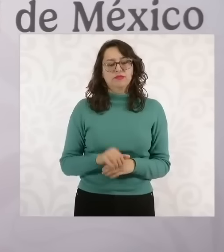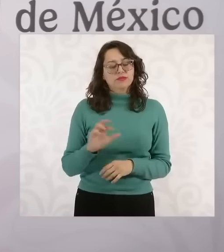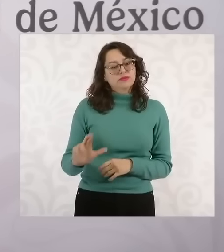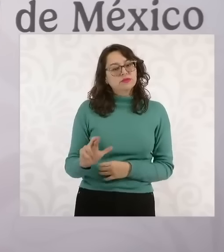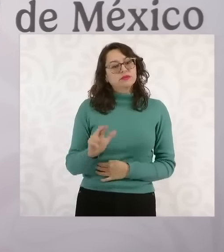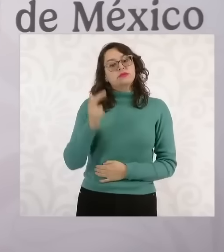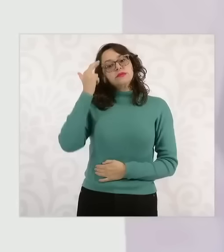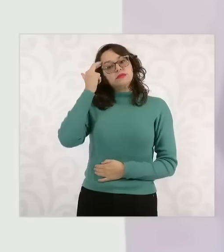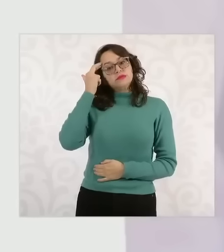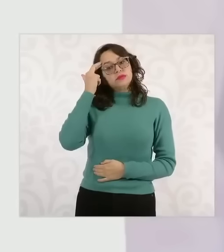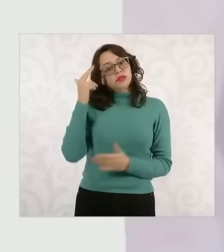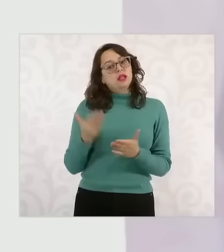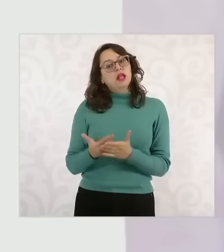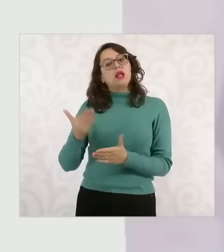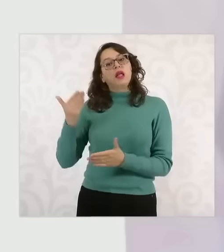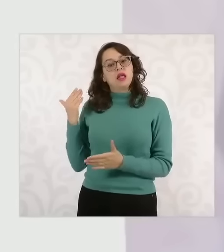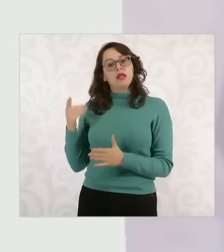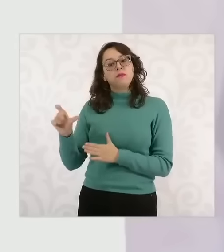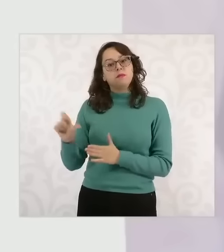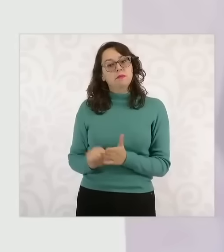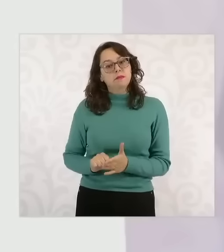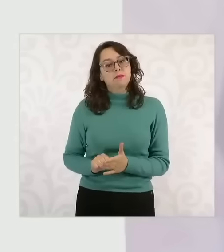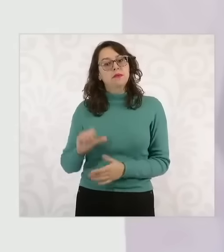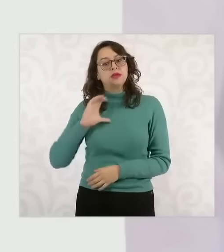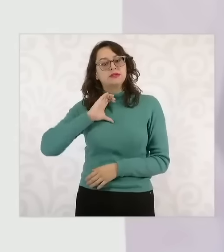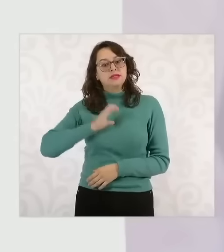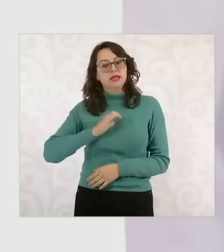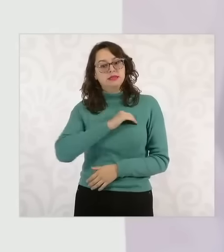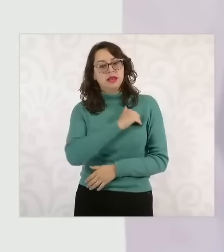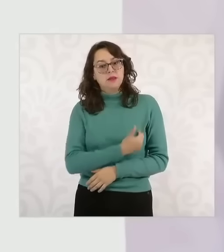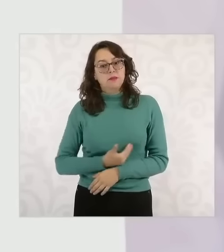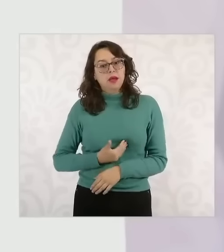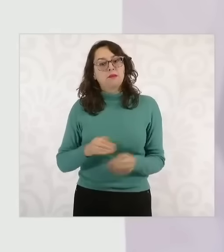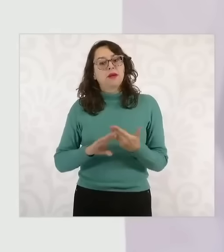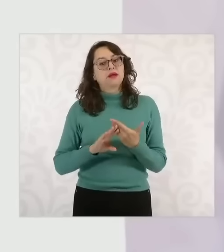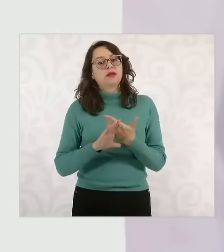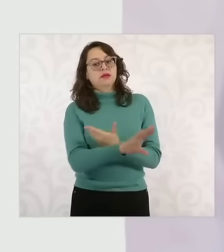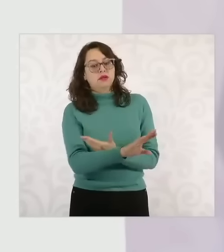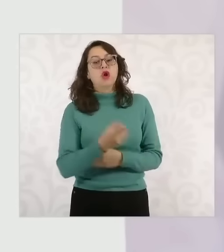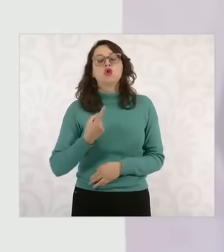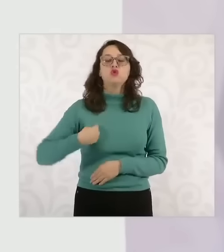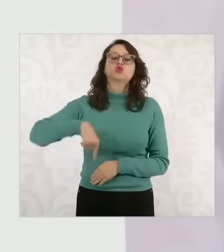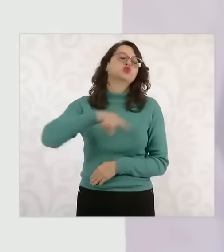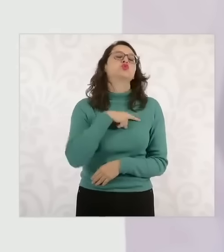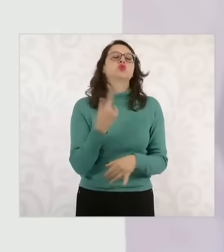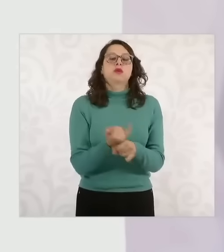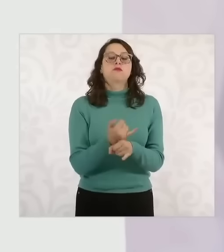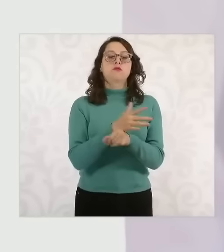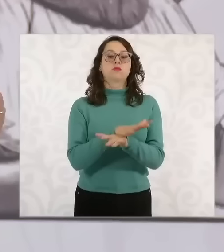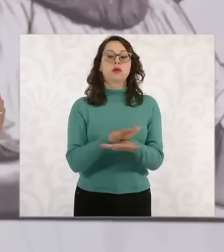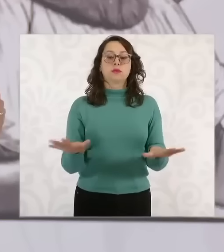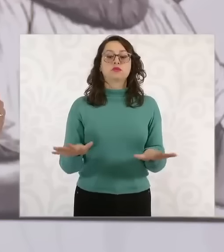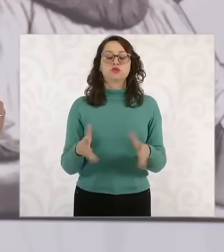el mes de cáncer de mama o contra el cáncer de mama, informamos que vamos a a tener un sistema